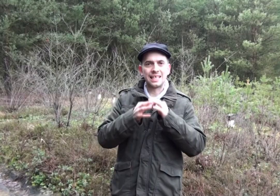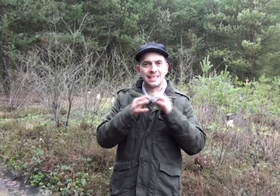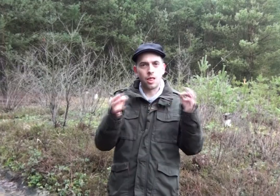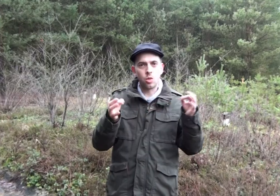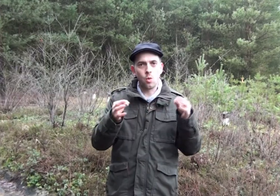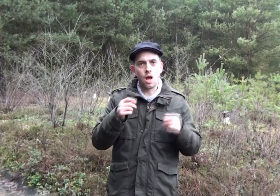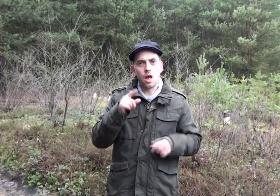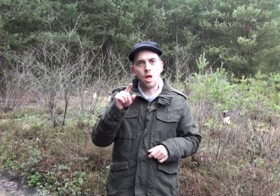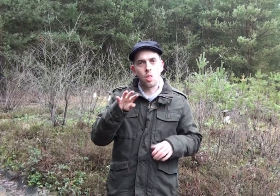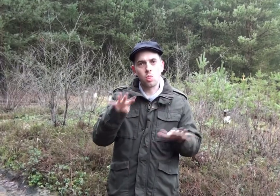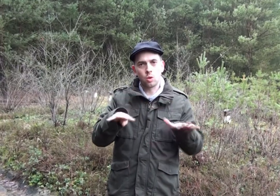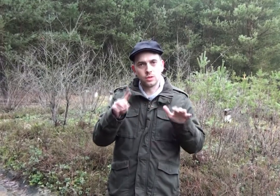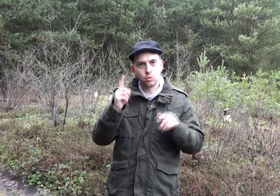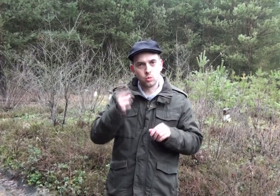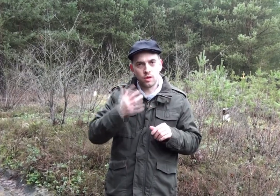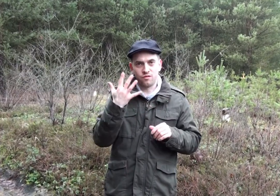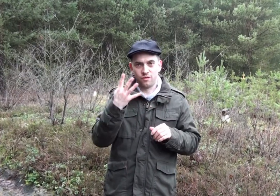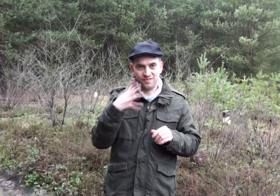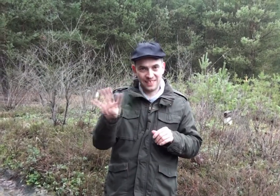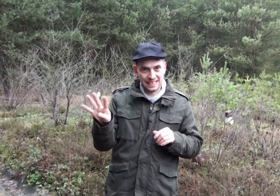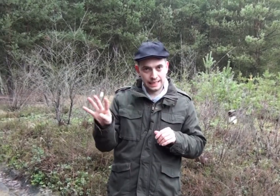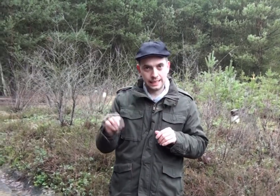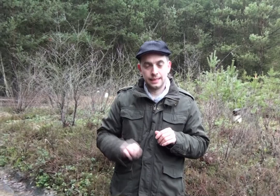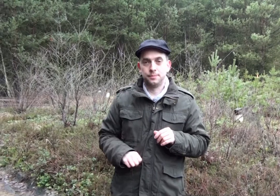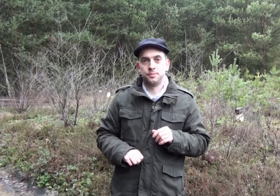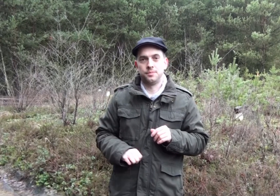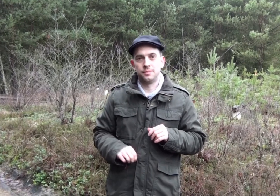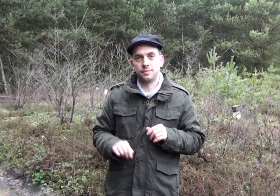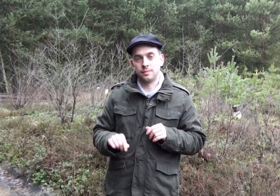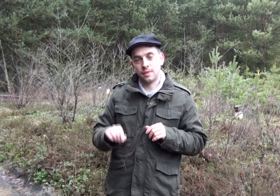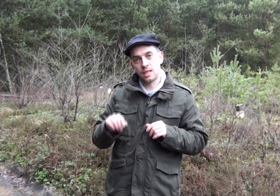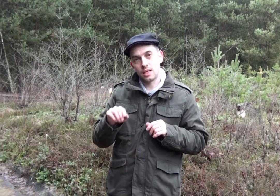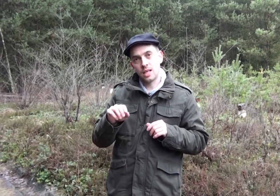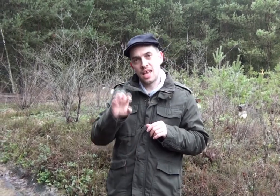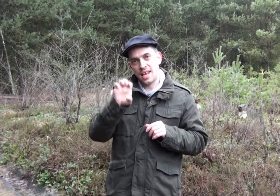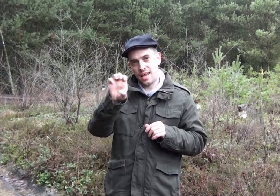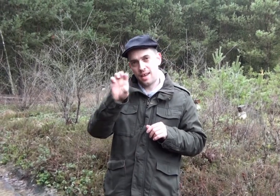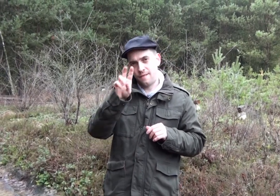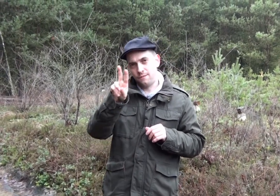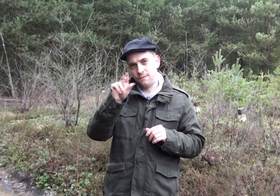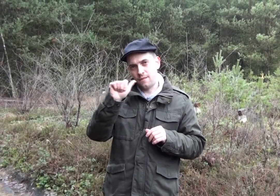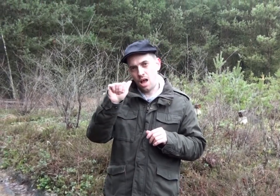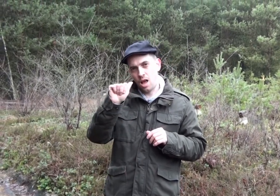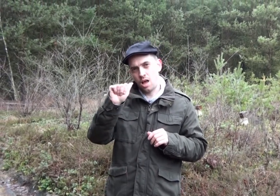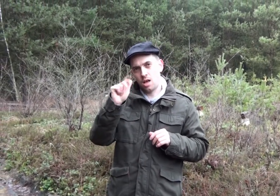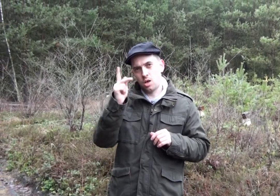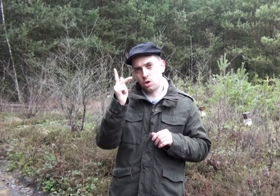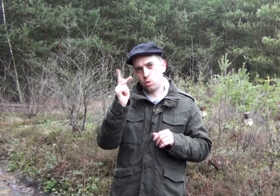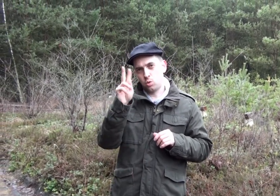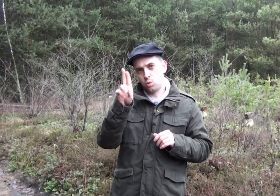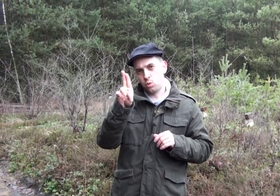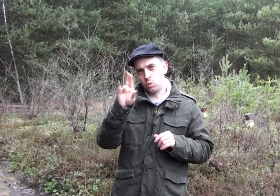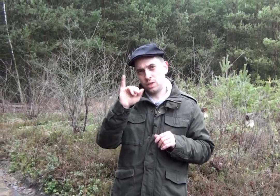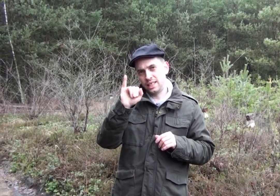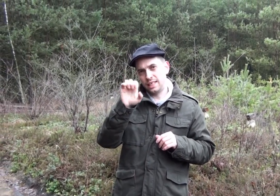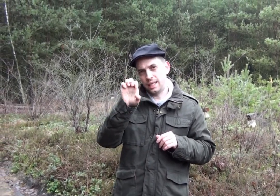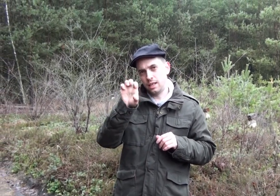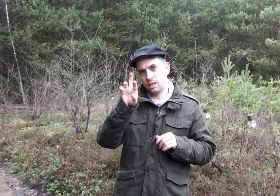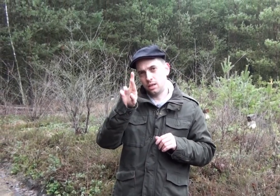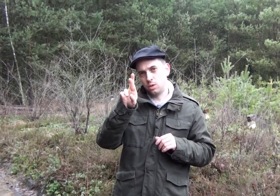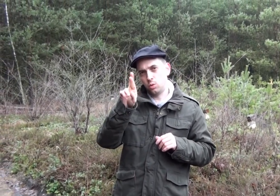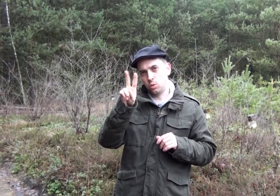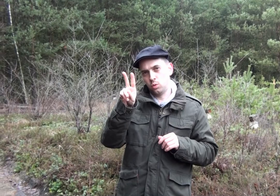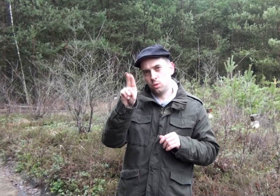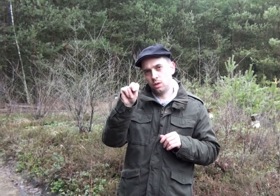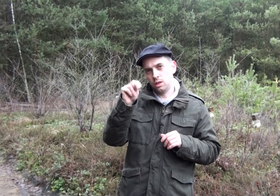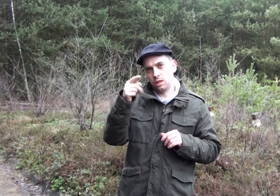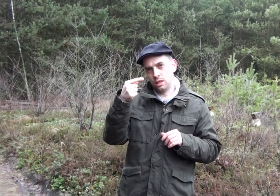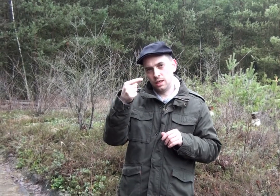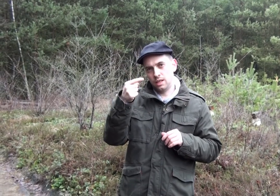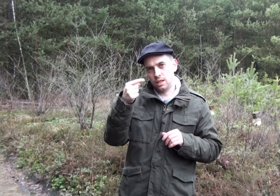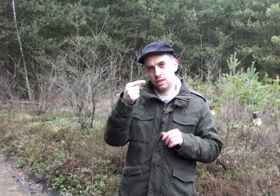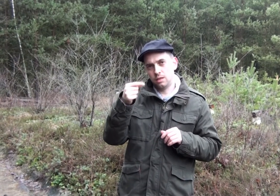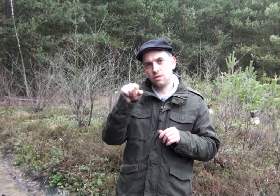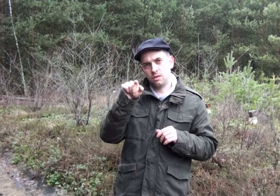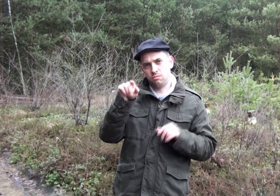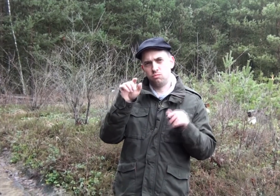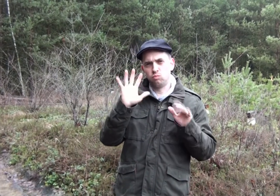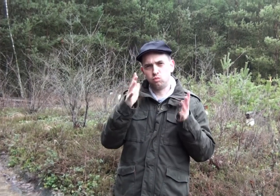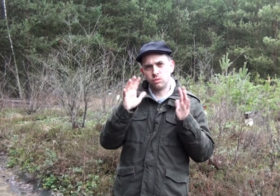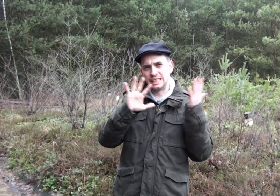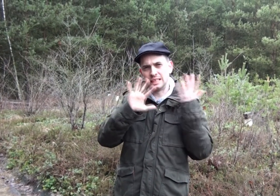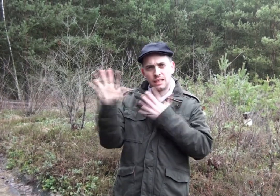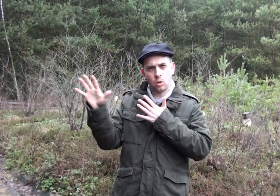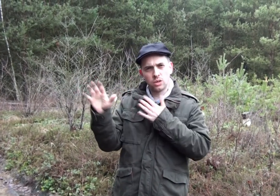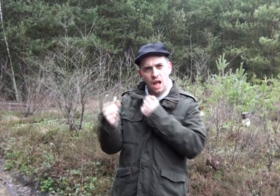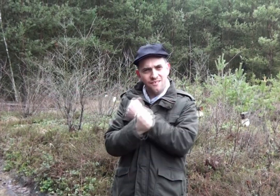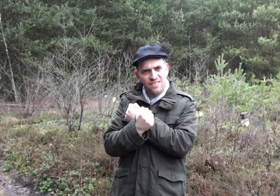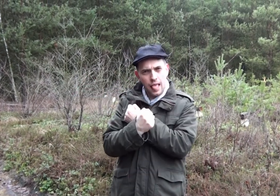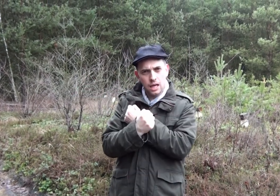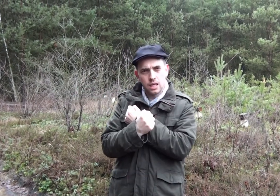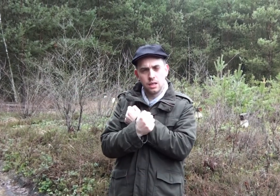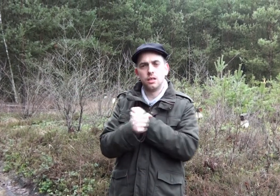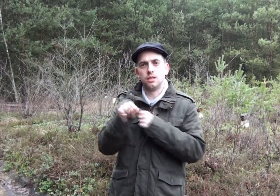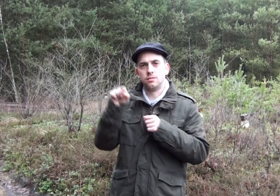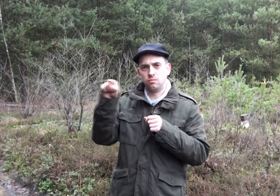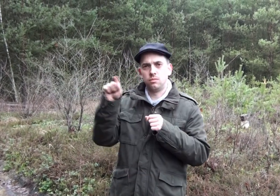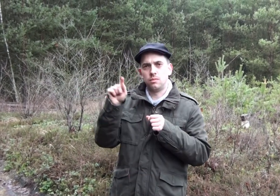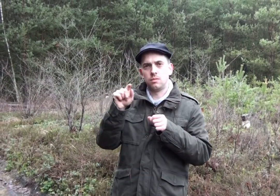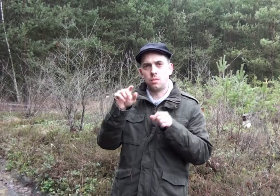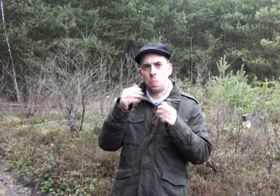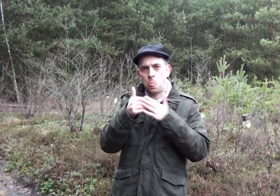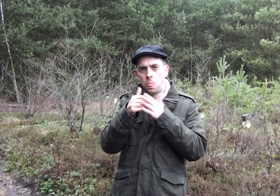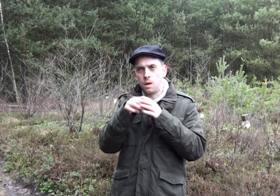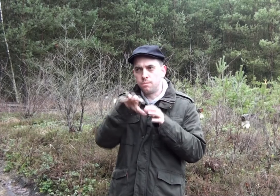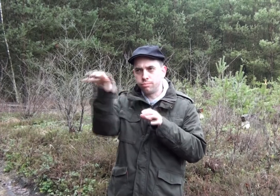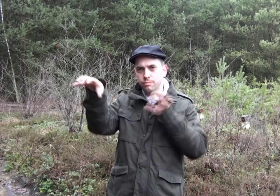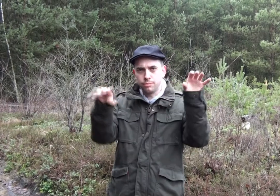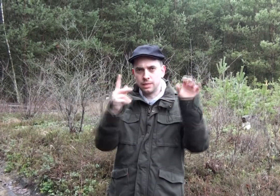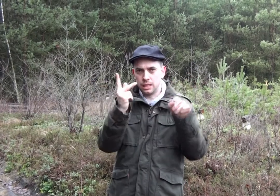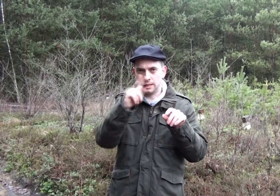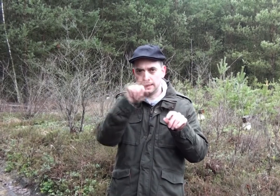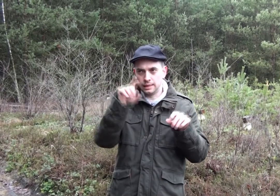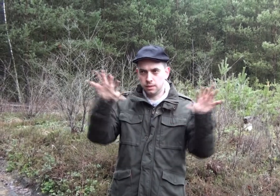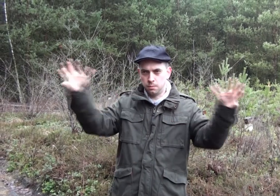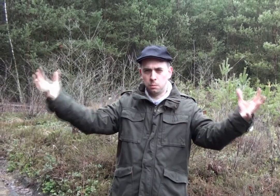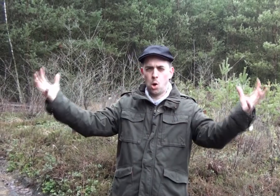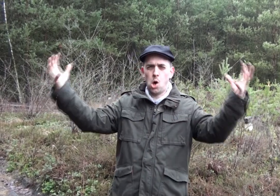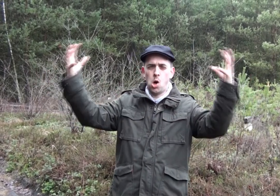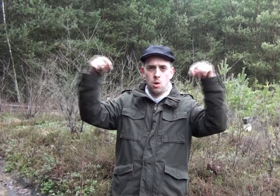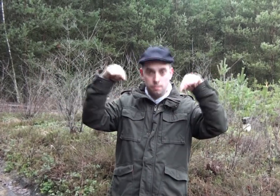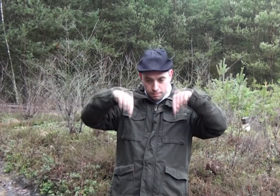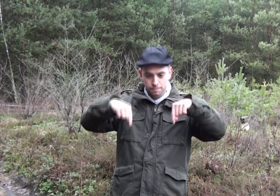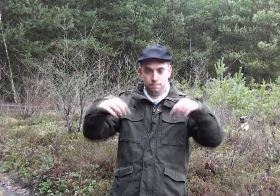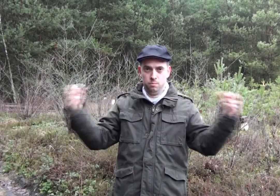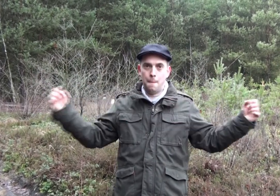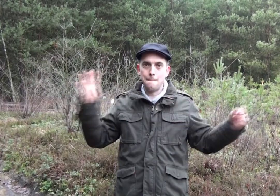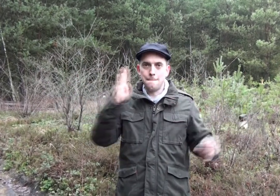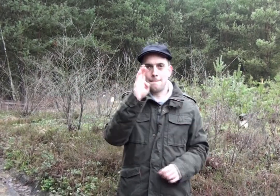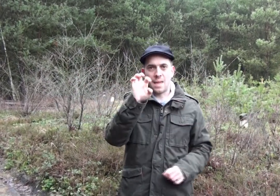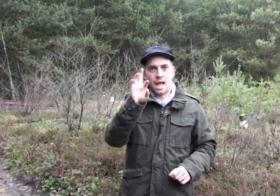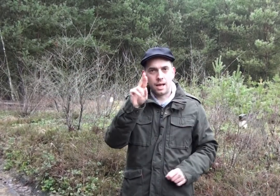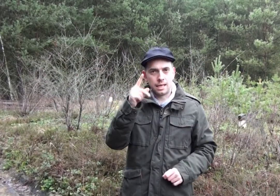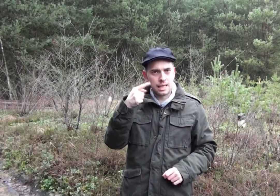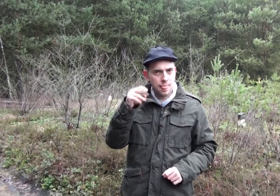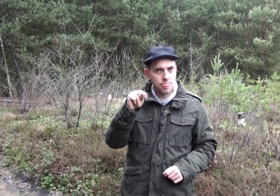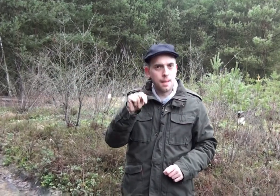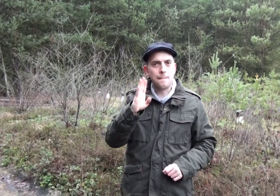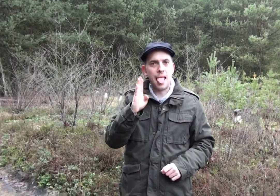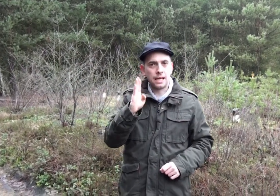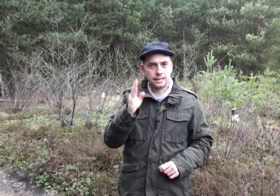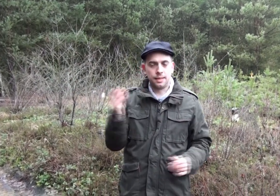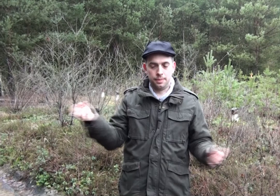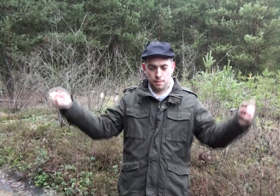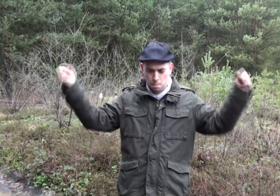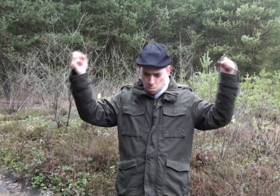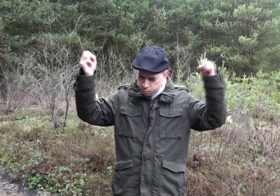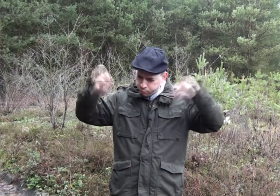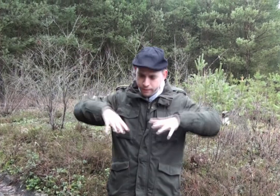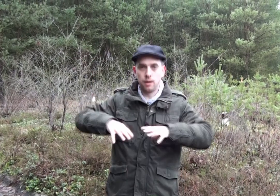ab Januar 1945 Evakuierung von Zehntausenden von Häftlingen aus frontnahen Konzentrationslagern in das KZ Bergen-Belsen.